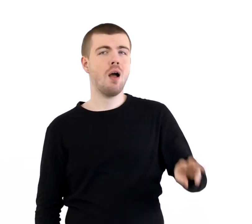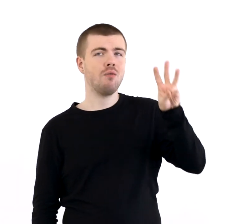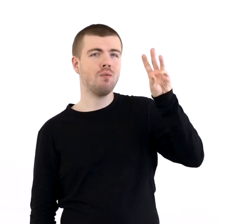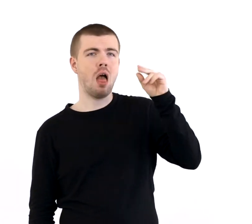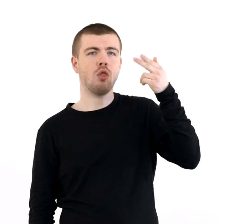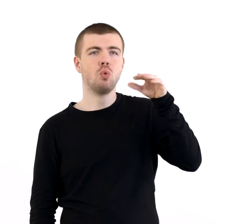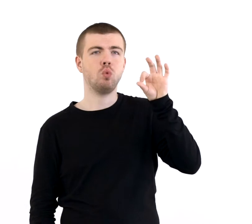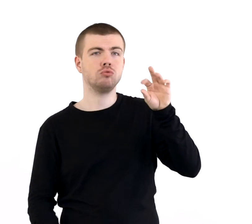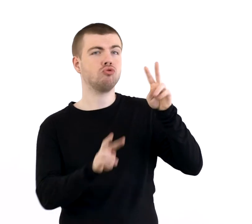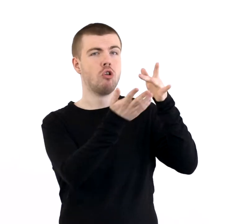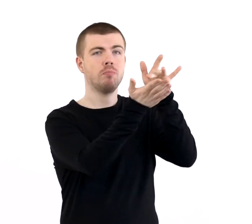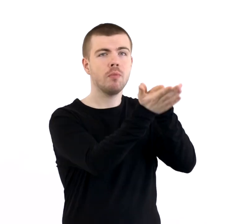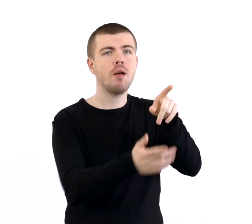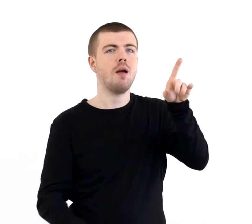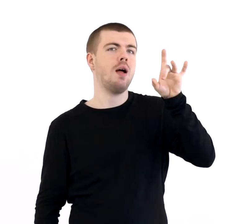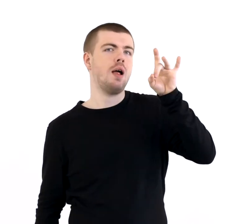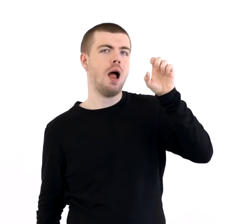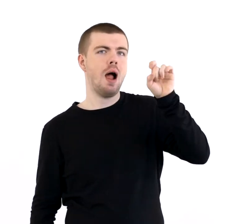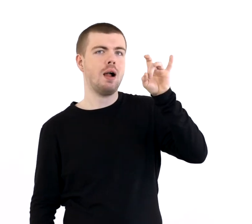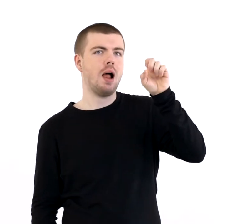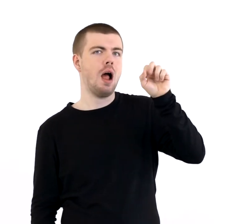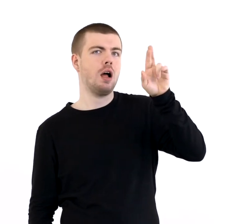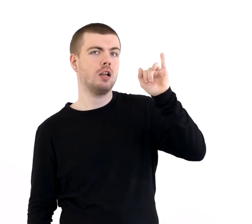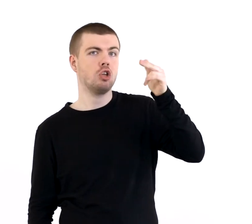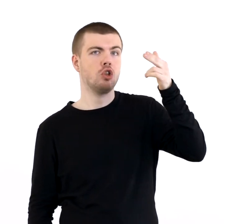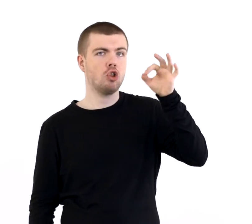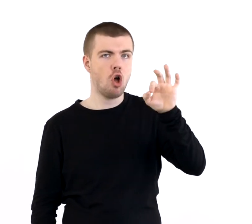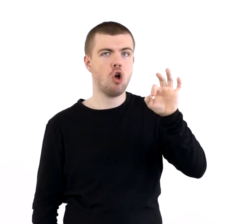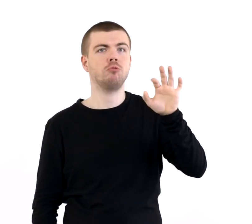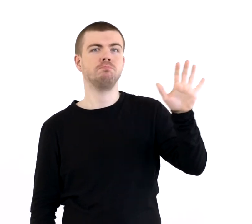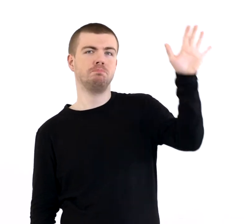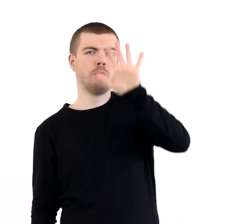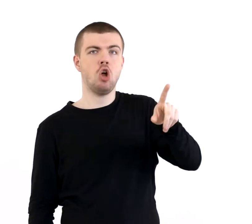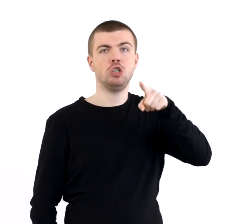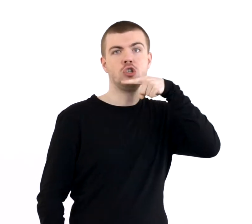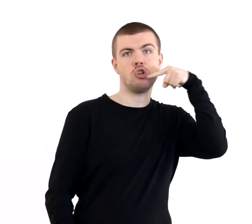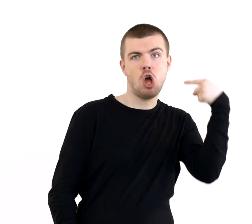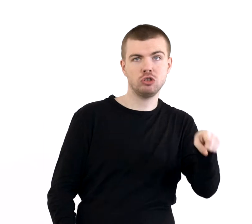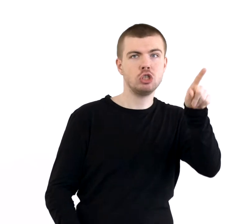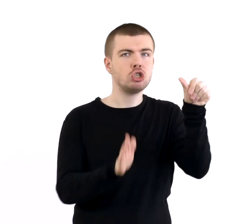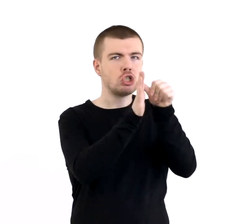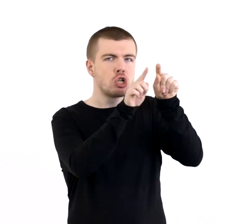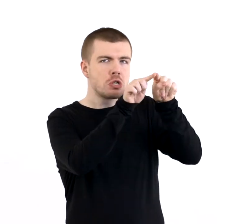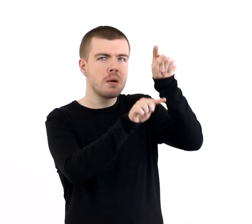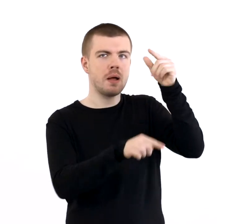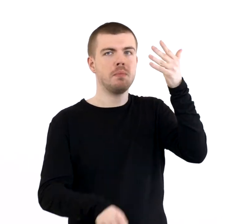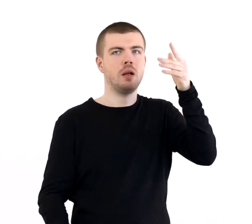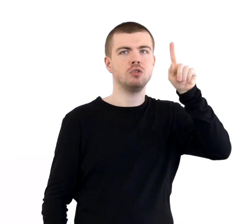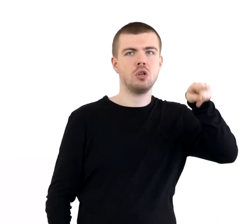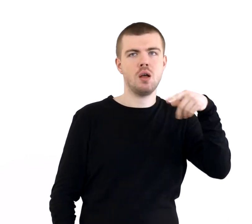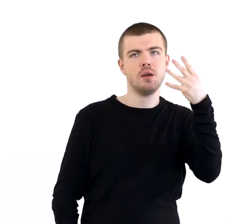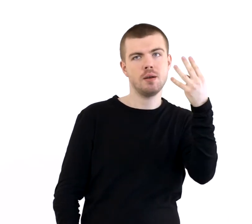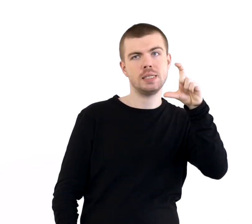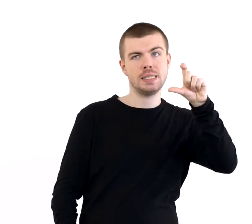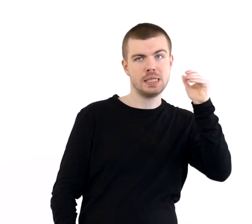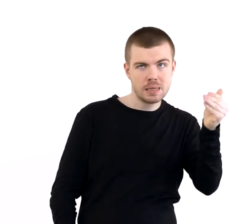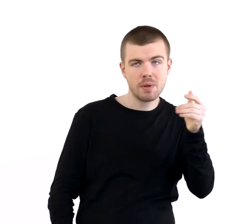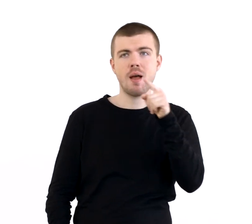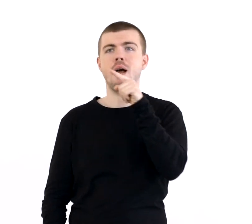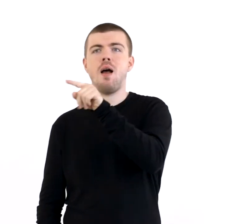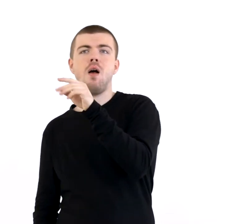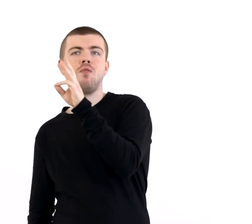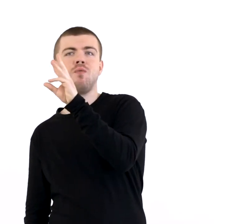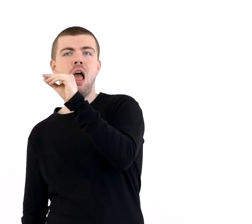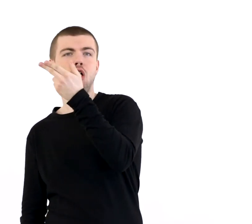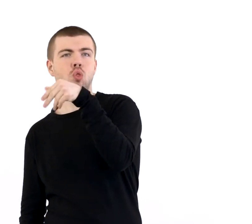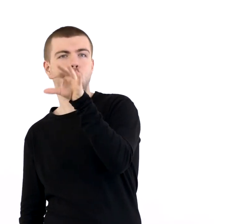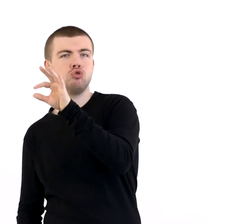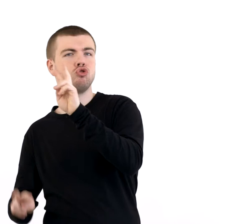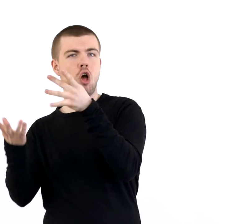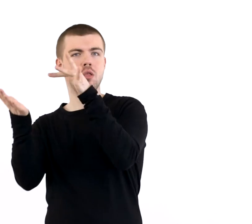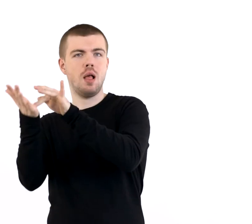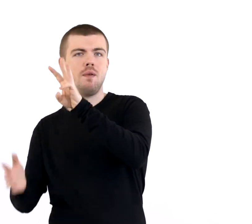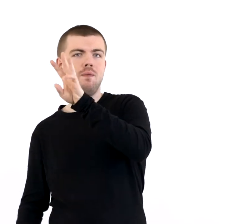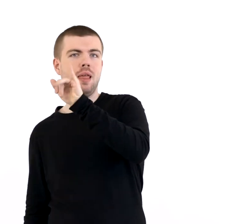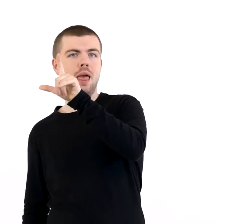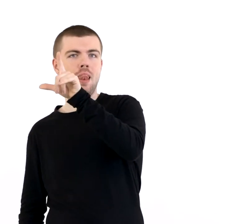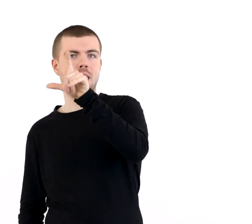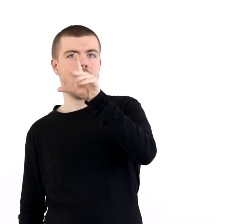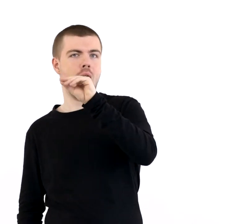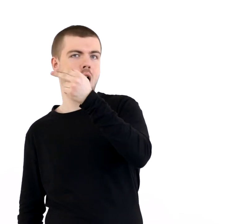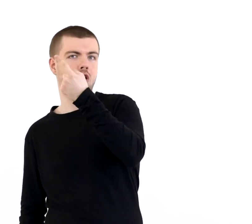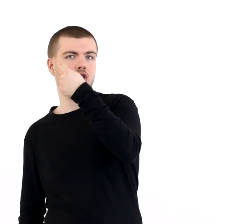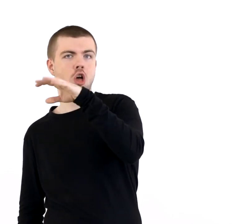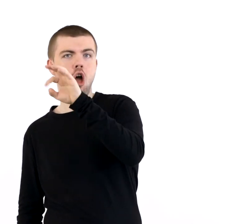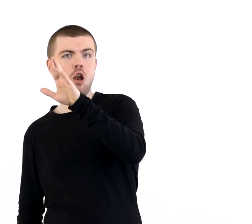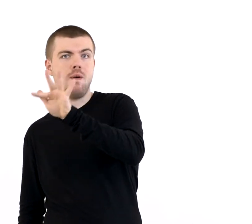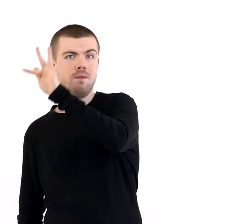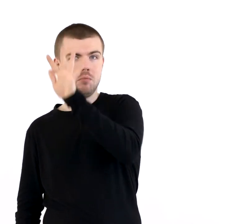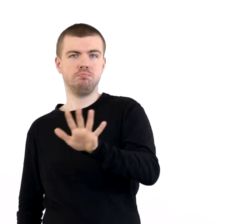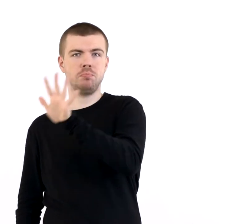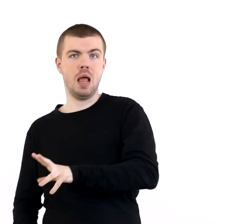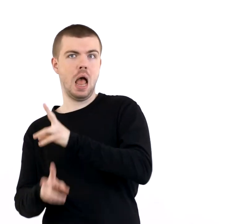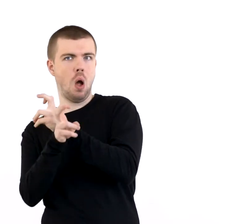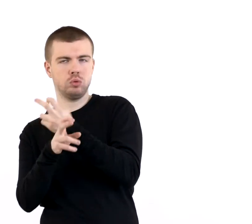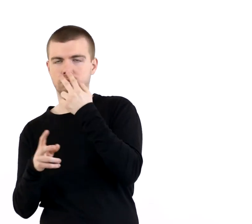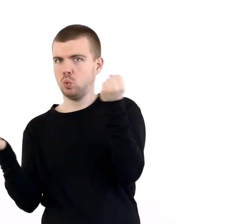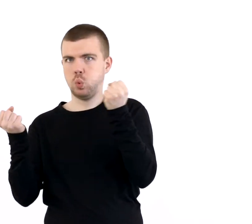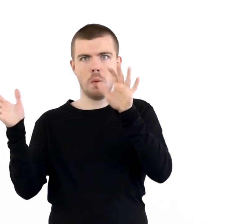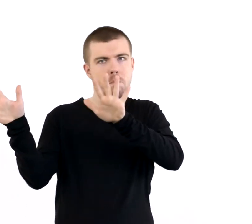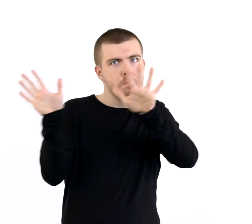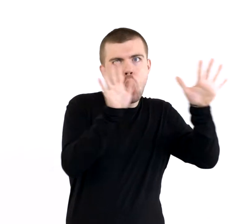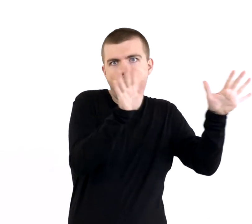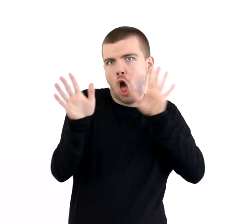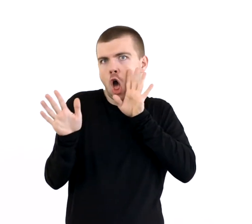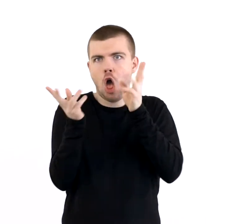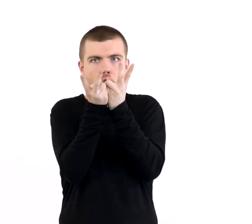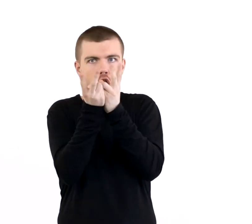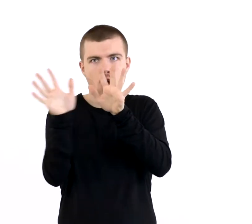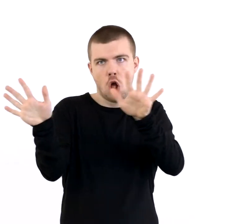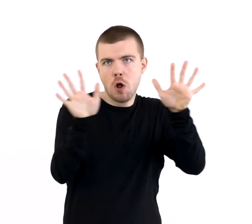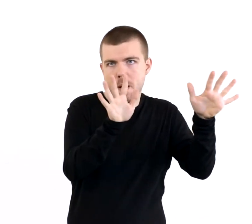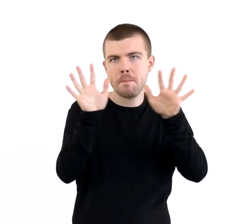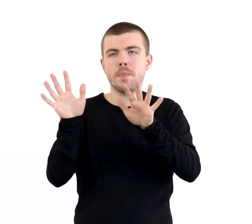Wenus z Gagarino w Rosji (wys. 5,4 cm) jest bardzo podobna do Wenus z Willendorfu (Austria).